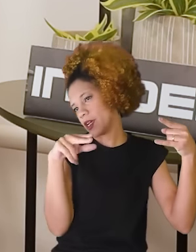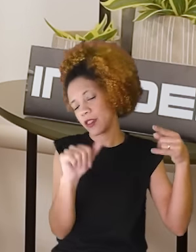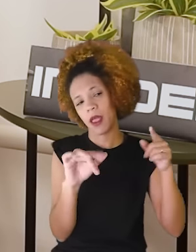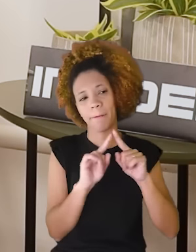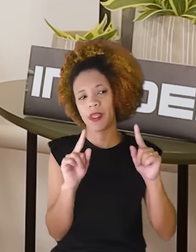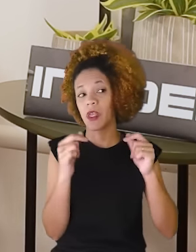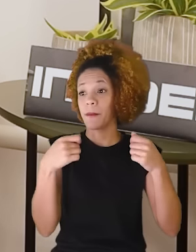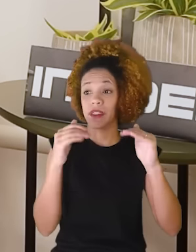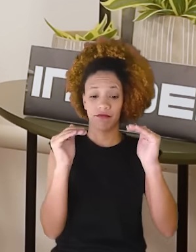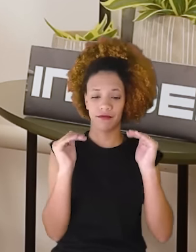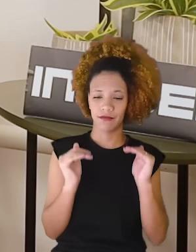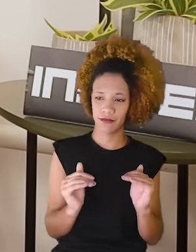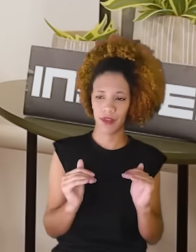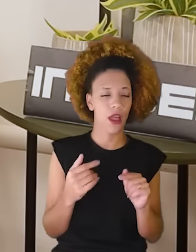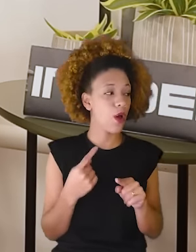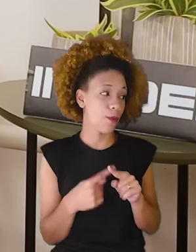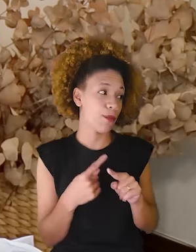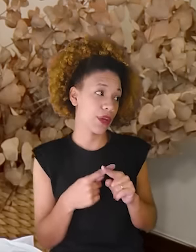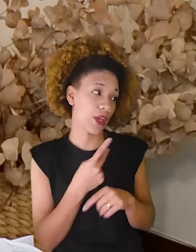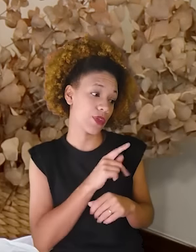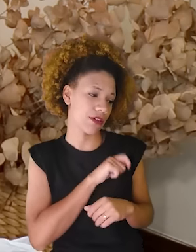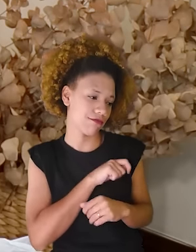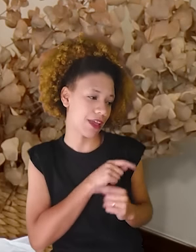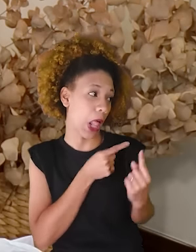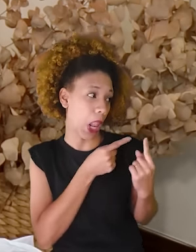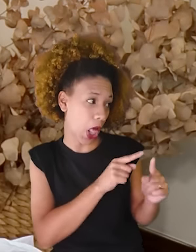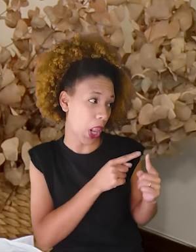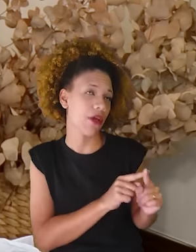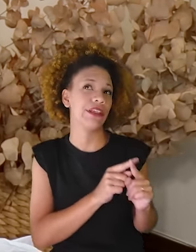eu tenho que descer um pouquinho para é porque o teu sarrafa ele vai ferrando a tua cabeça agora